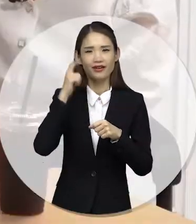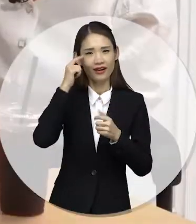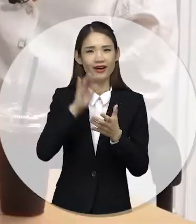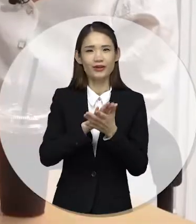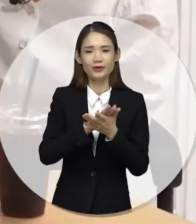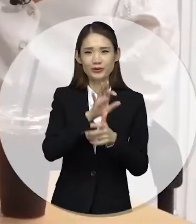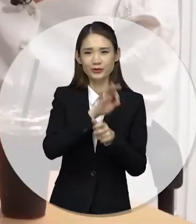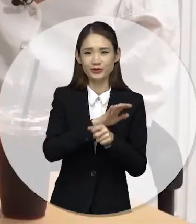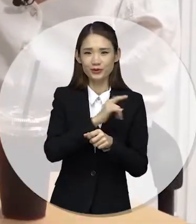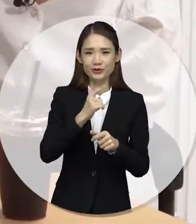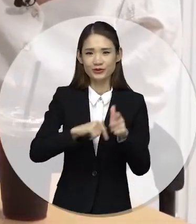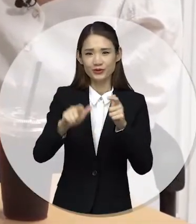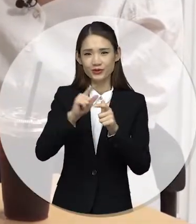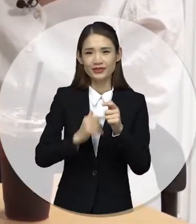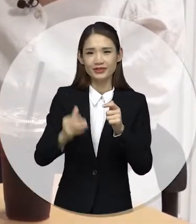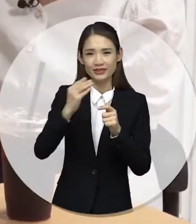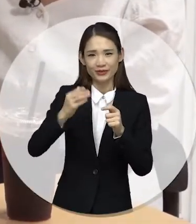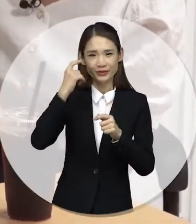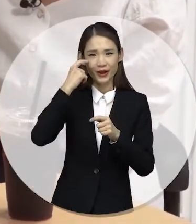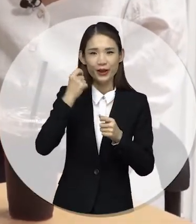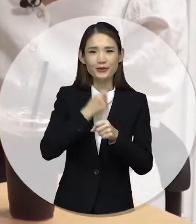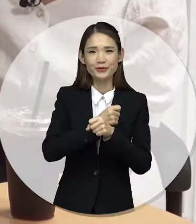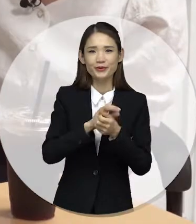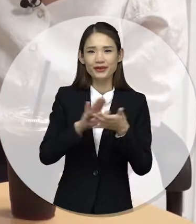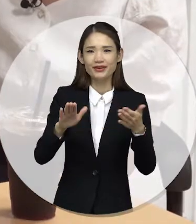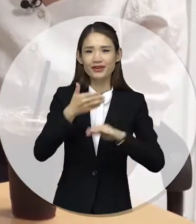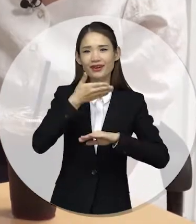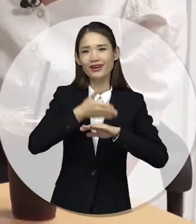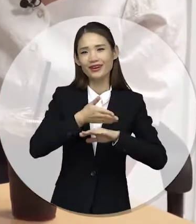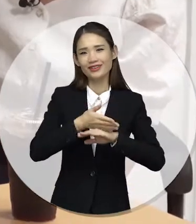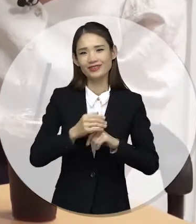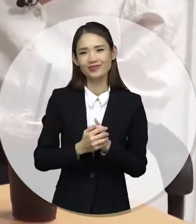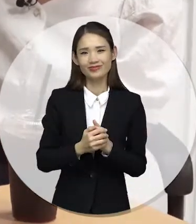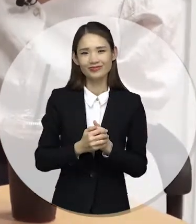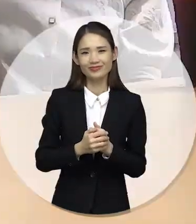선생님 : 앞으로 업데이트도 열심히 잘 해보겠습니다. 김한솔 : 너무 좋아요. 아, 너무 좋아요.